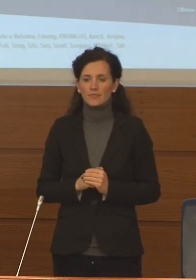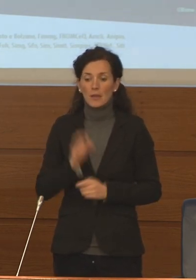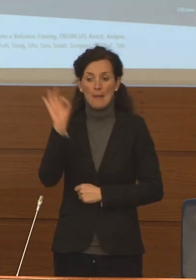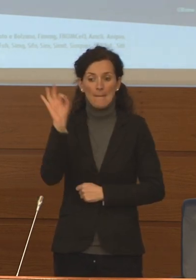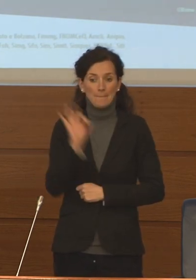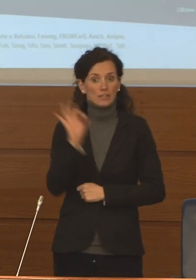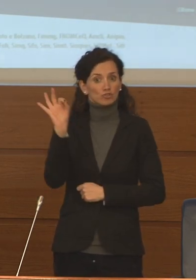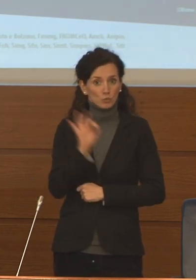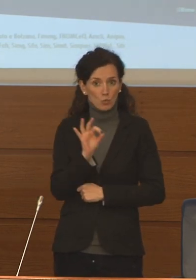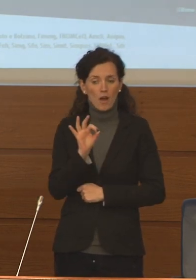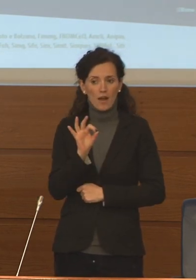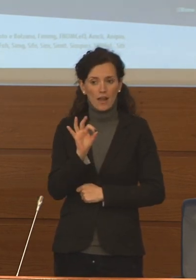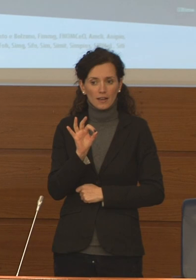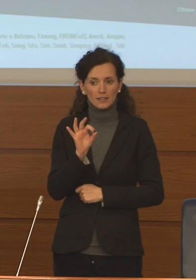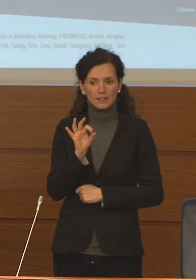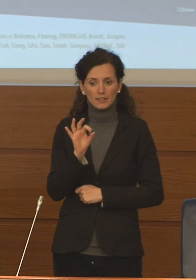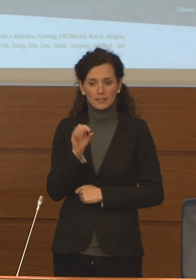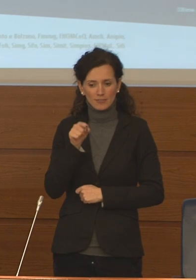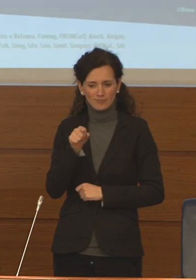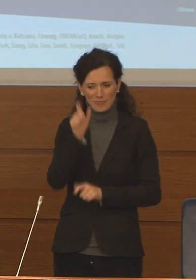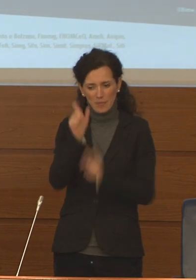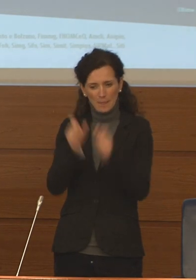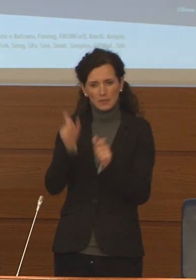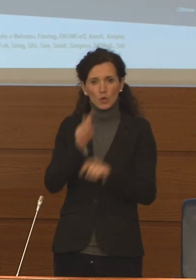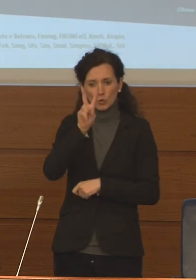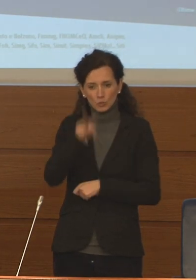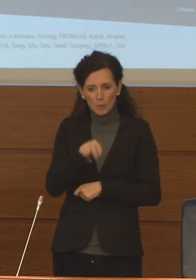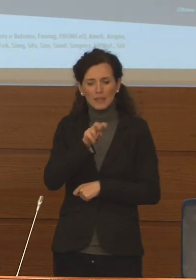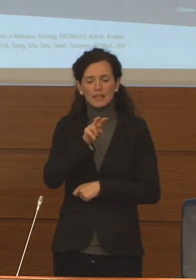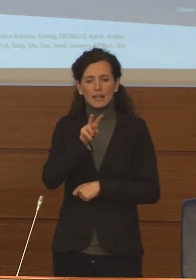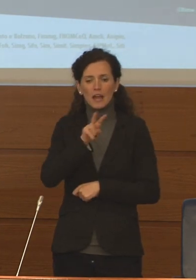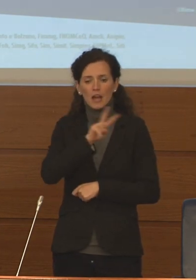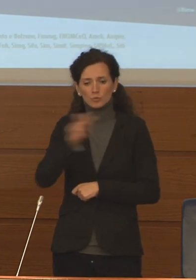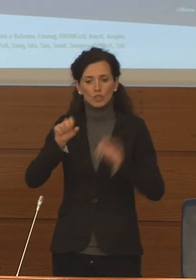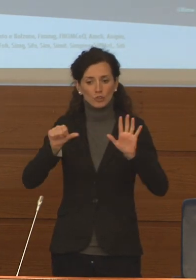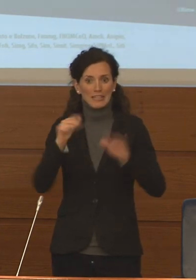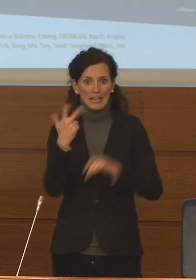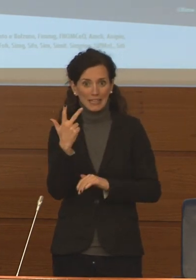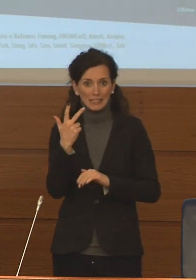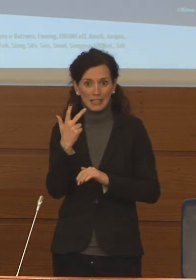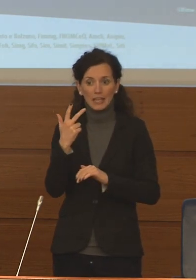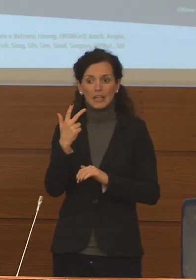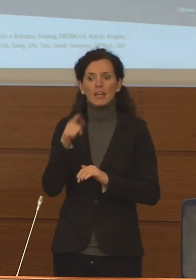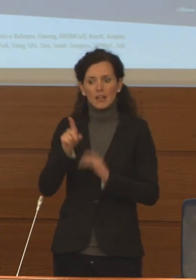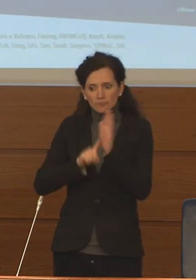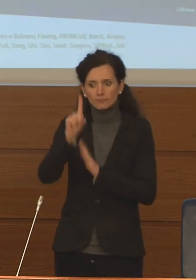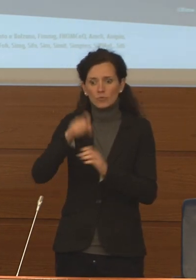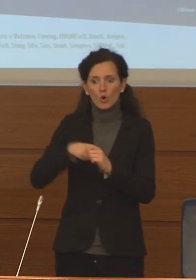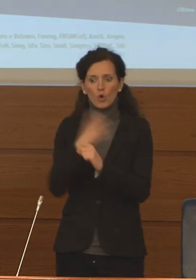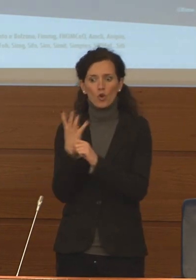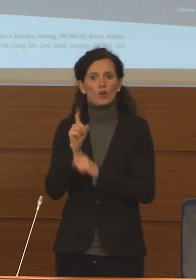queste persone 2.263 positivi al coronavirus, 1.000 sono in isolamento